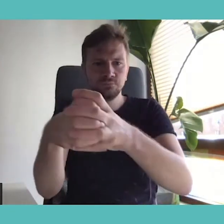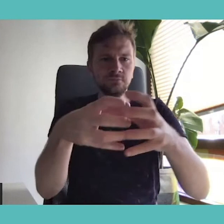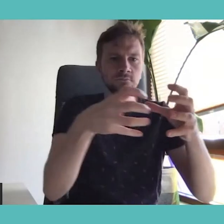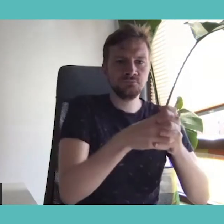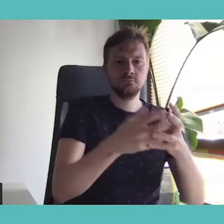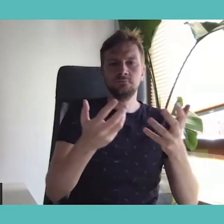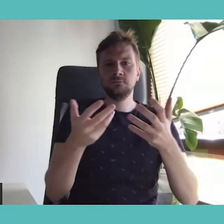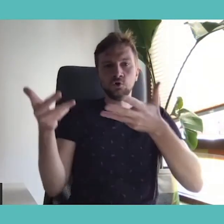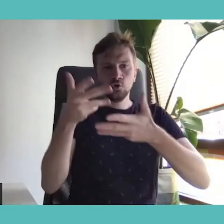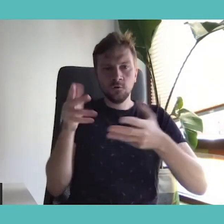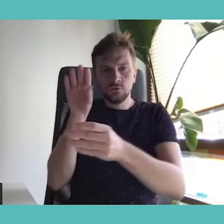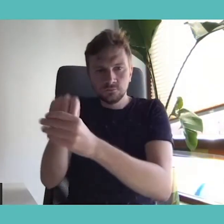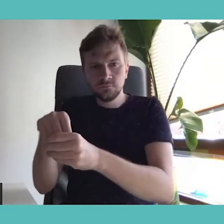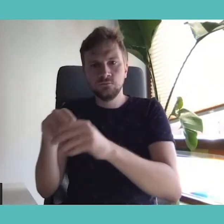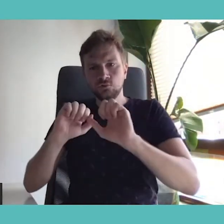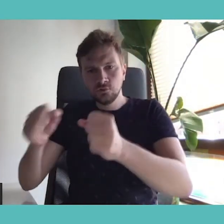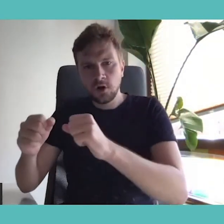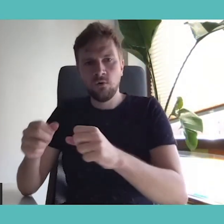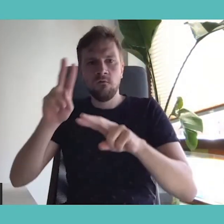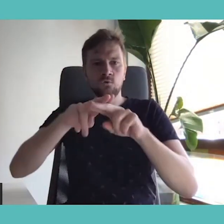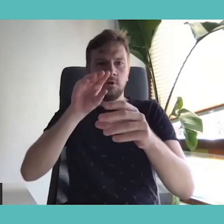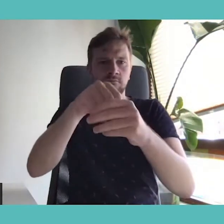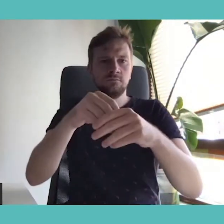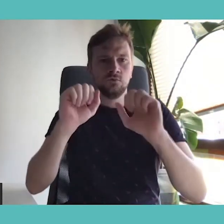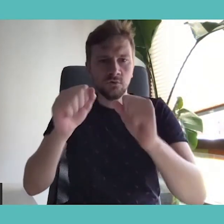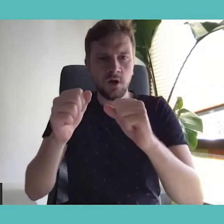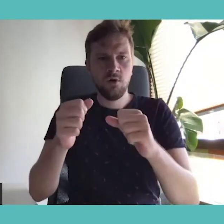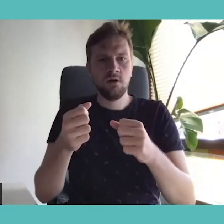Razem, w grupach. Dołączyć do organizacji pozarządowych i działać wspólnie.